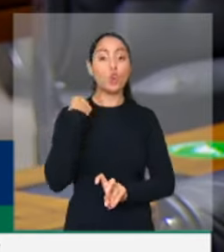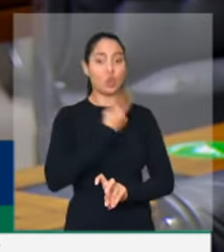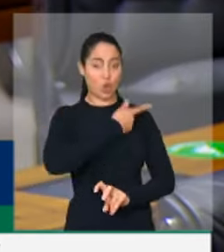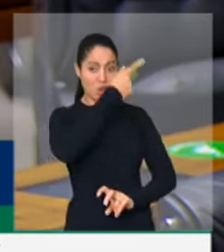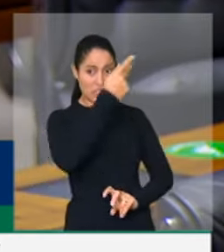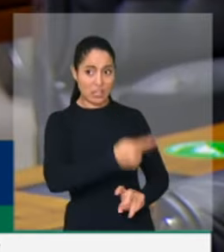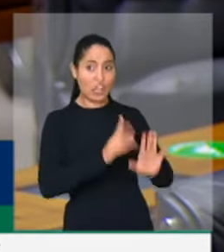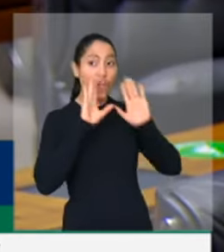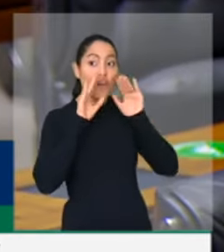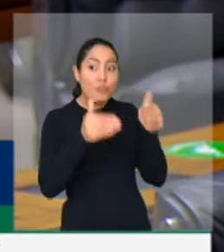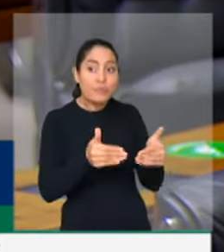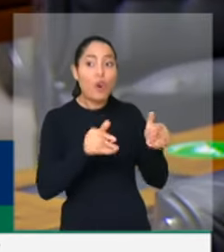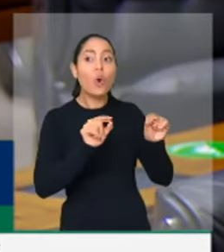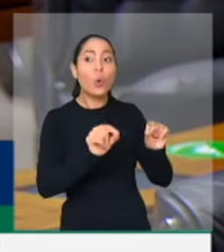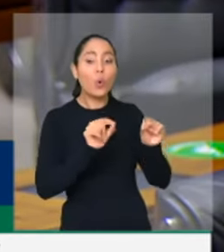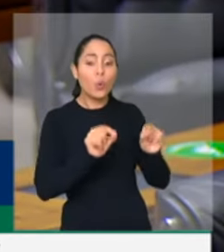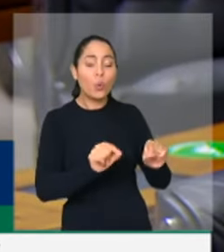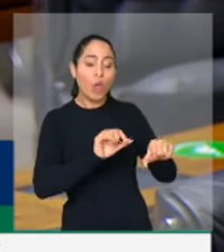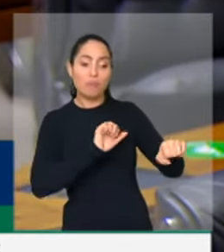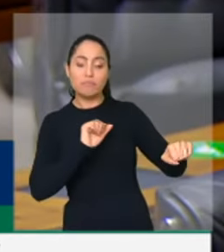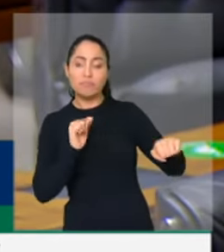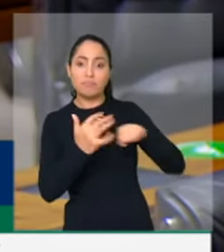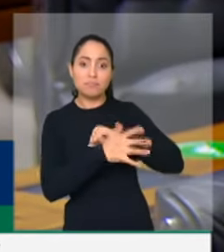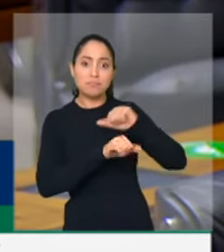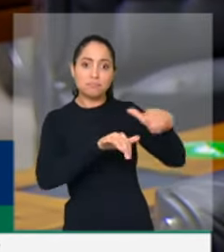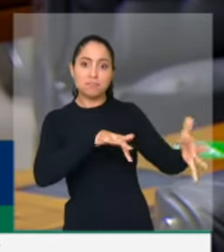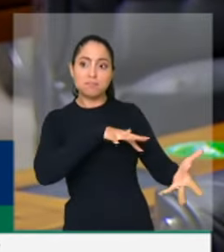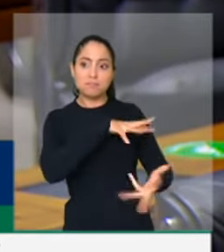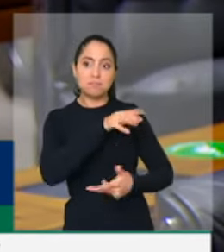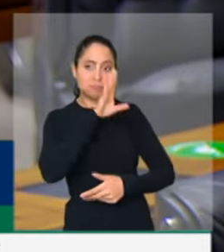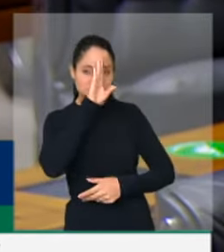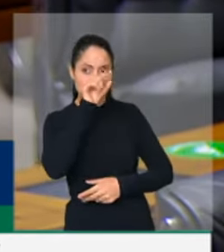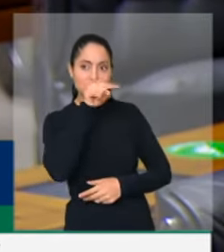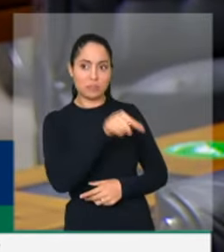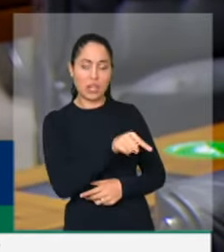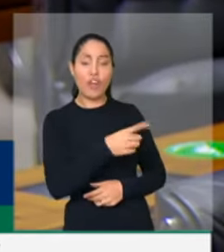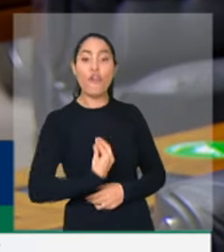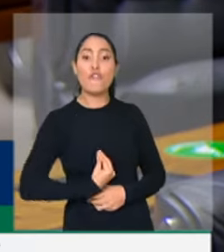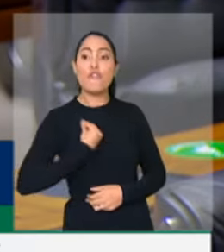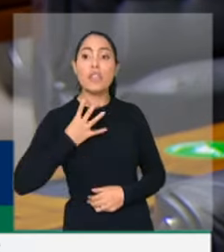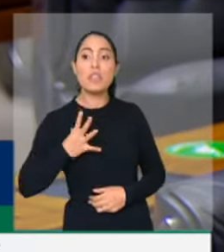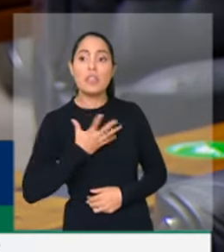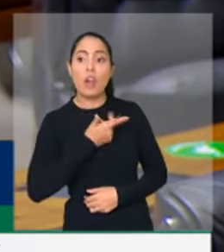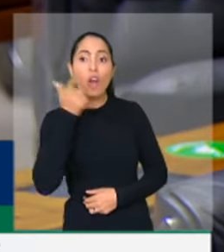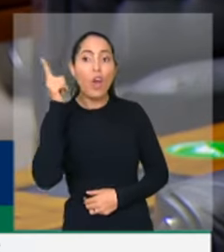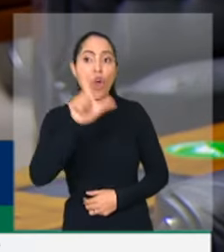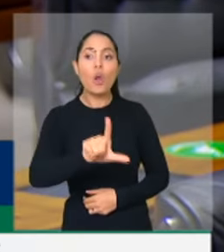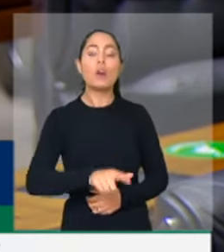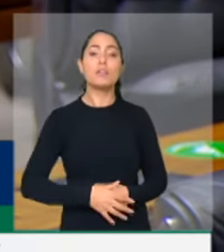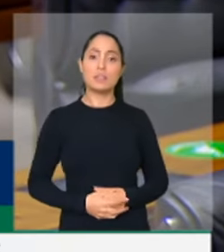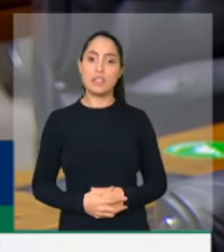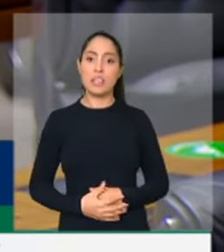SALVE VIDAS... GARANTA COMIDA PARA O POVO E POSSA GERAR EMPREGO. É ISSO QUE AS PESSOAS PRECISAM E EU QUERO